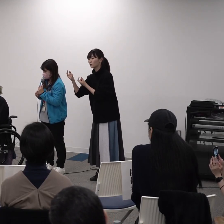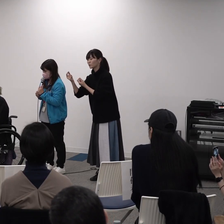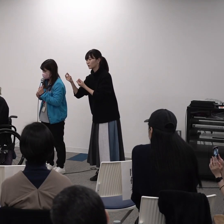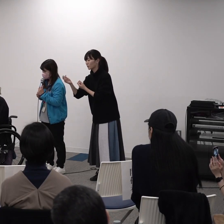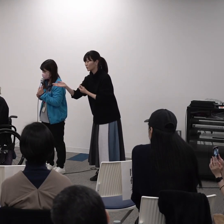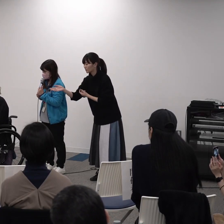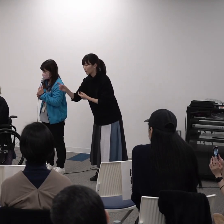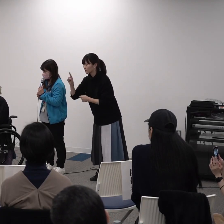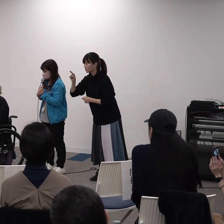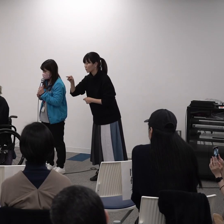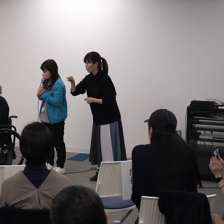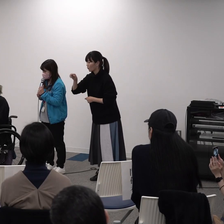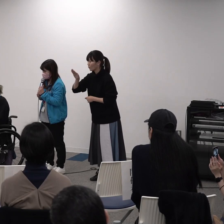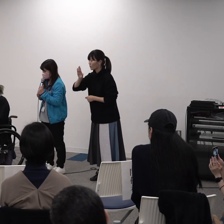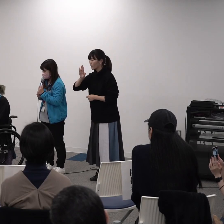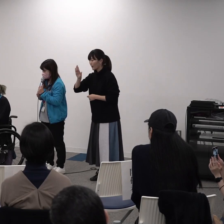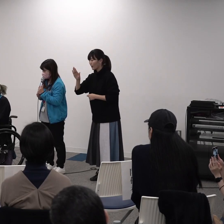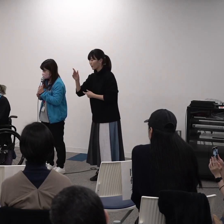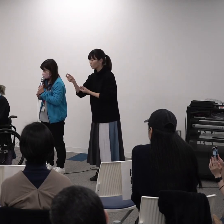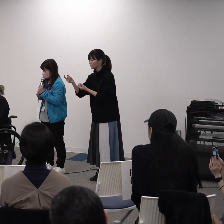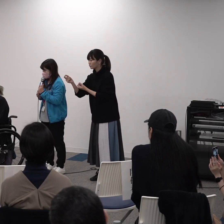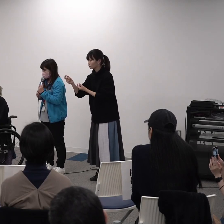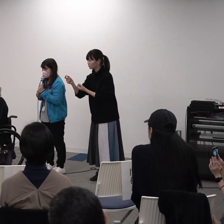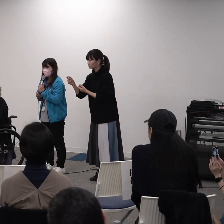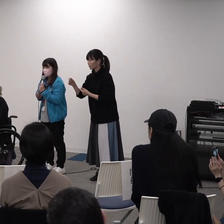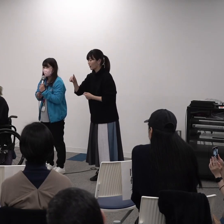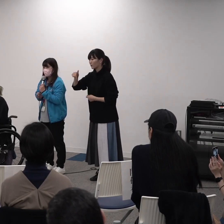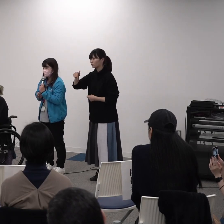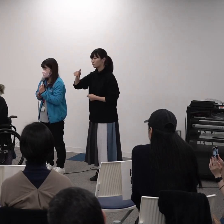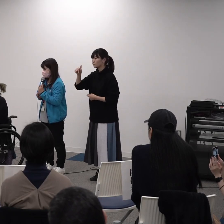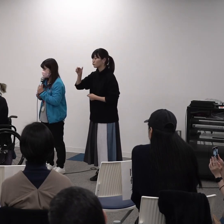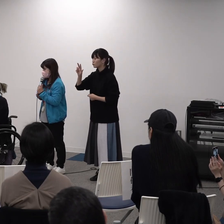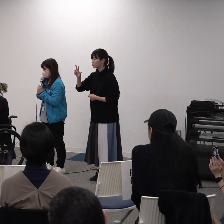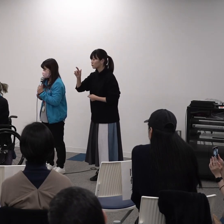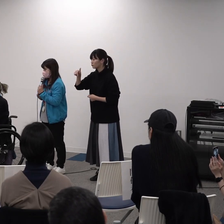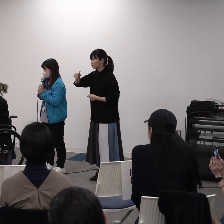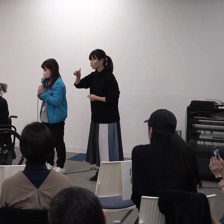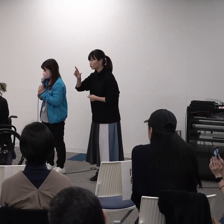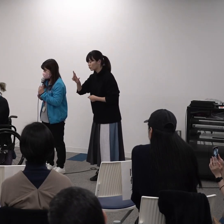引っ張って 肩が外れたら脱ぎやすいんですね